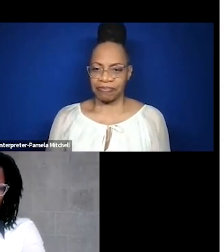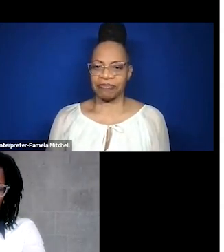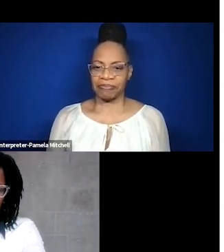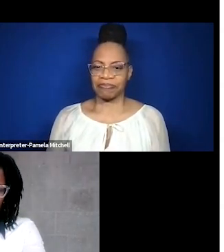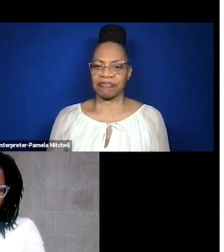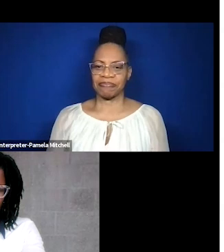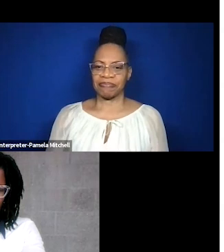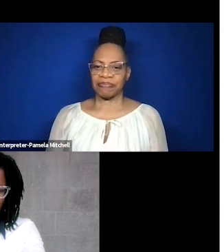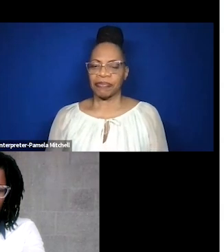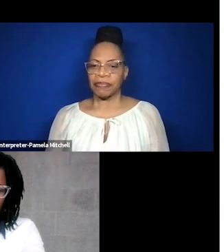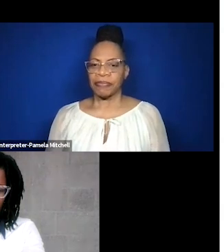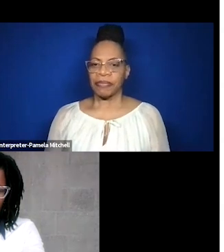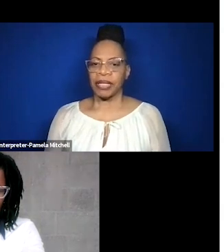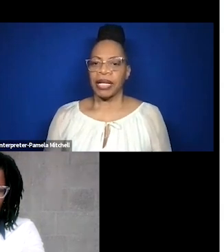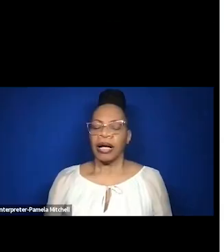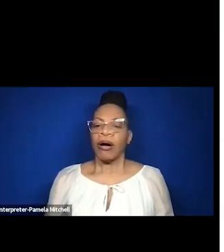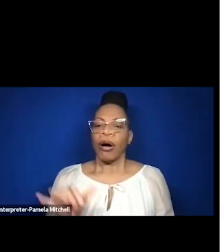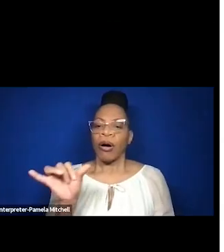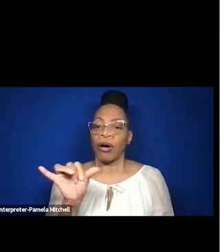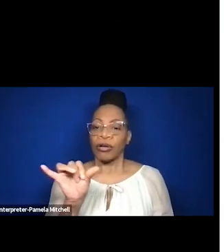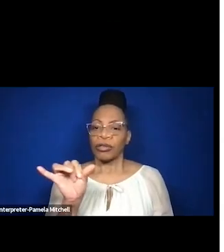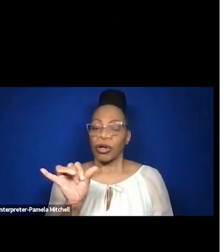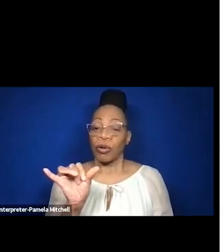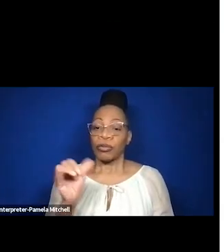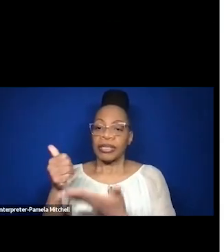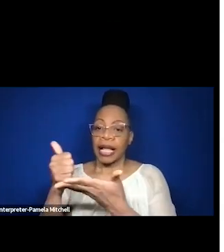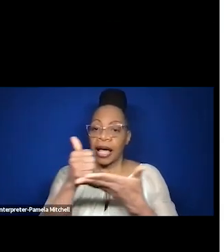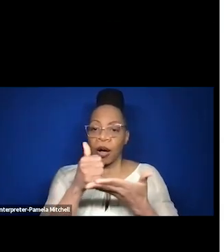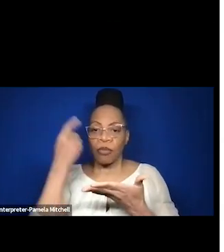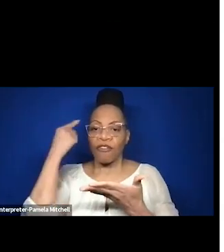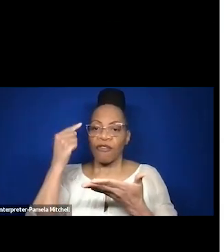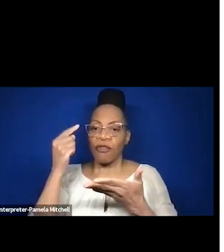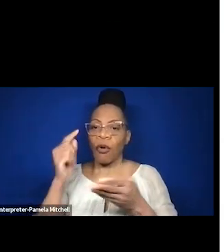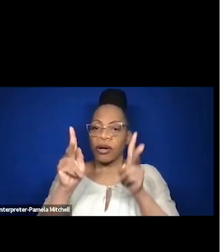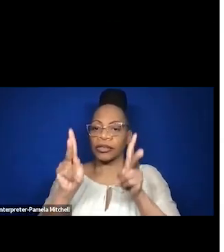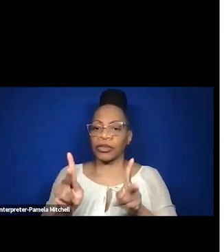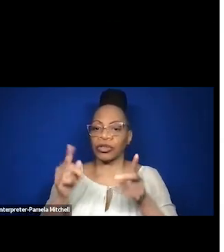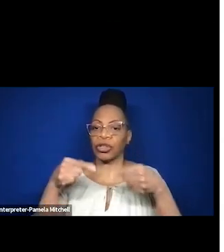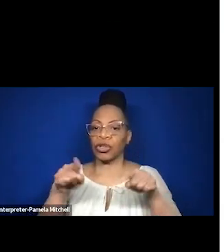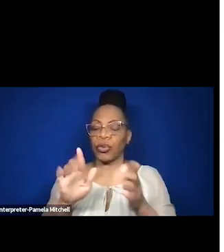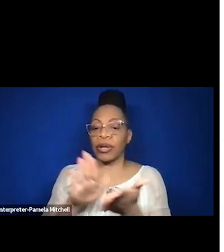Muy bien. Otra cosa que es realmente útil para los solicitantes durante el proceso de solicitud